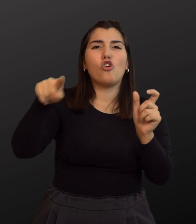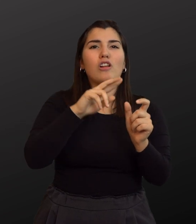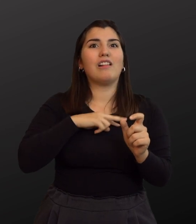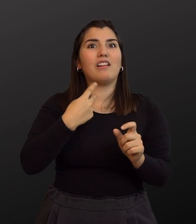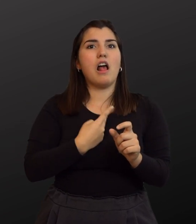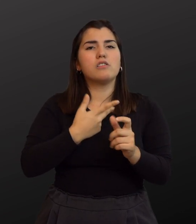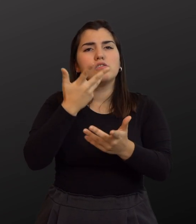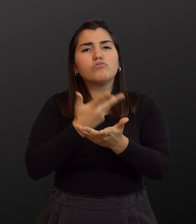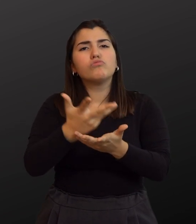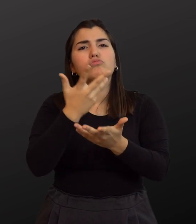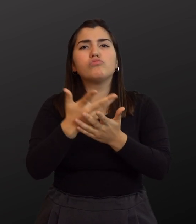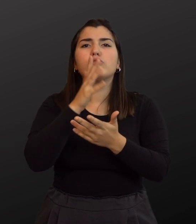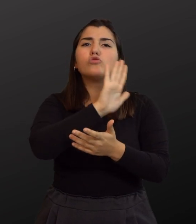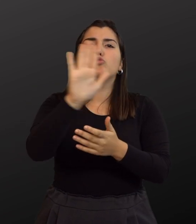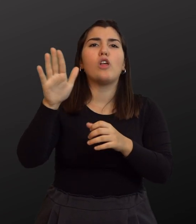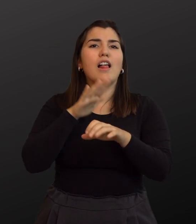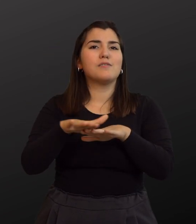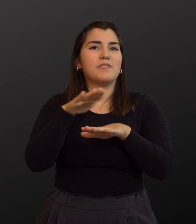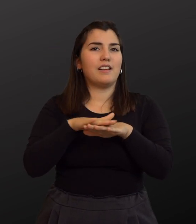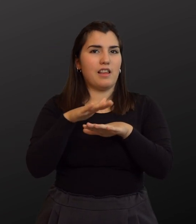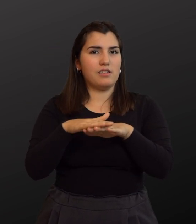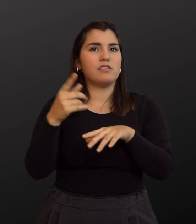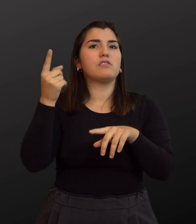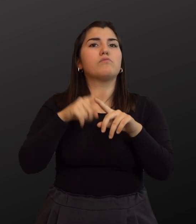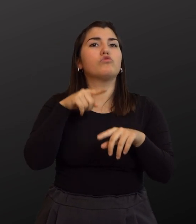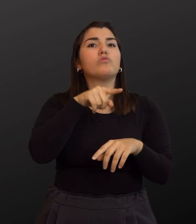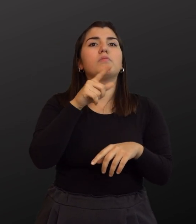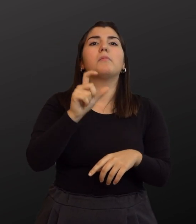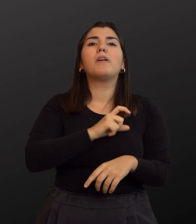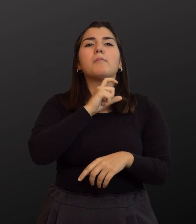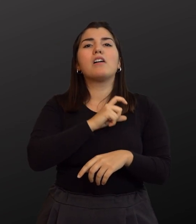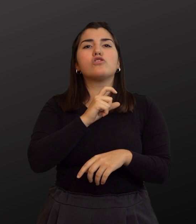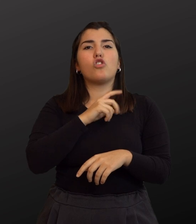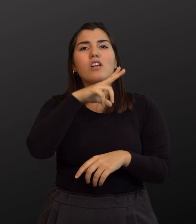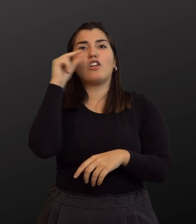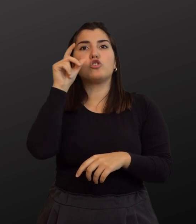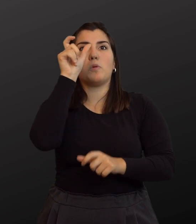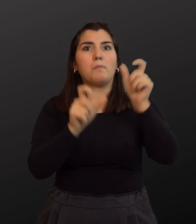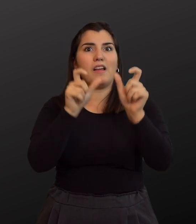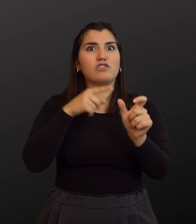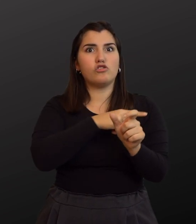con questo evento di raccontare quello che è il mondo delle persone trans e le loro esperienze.